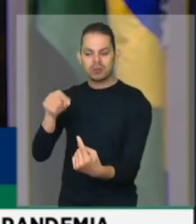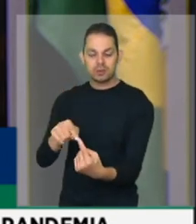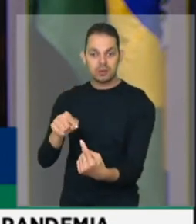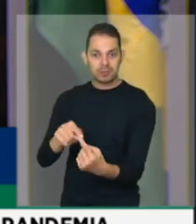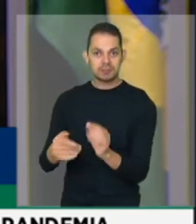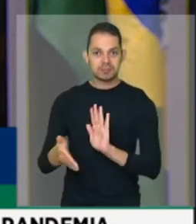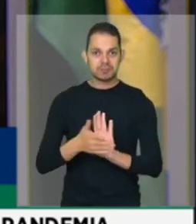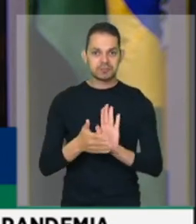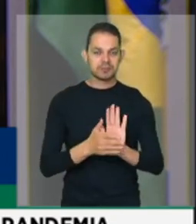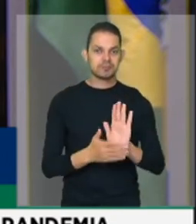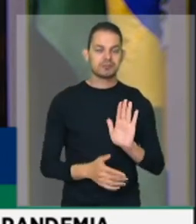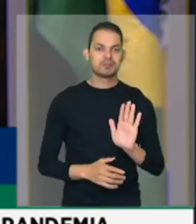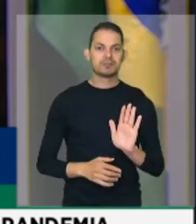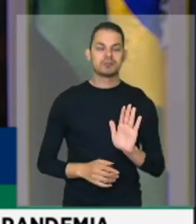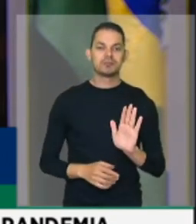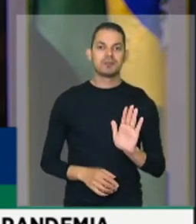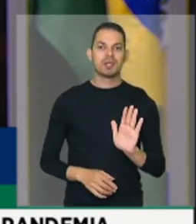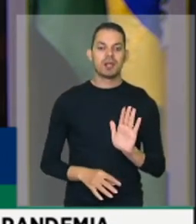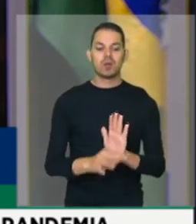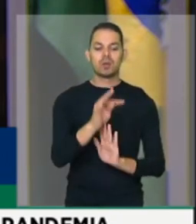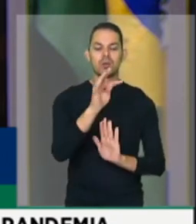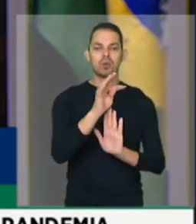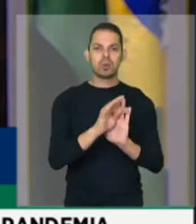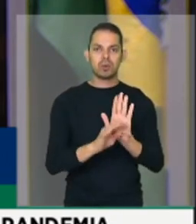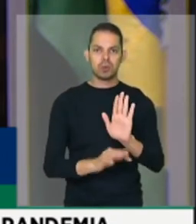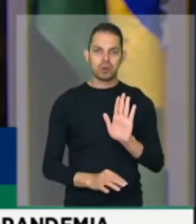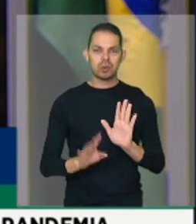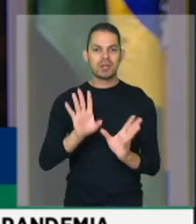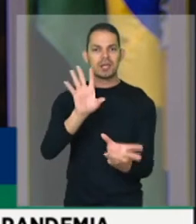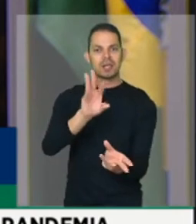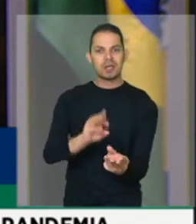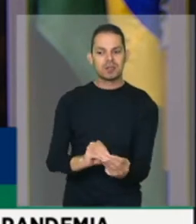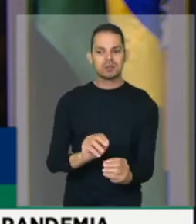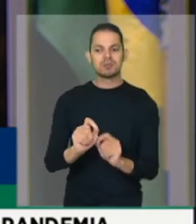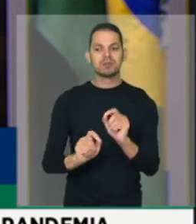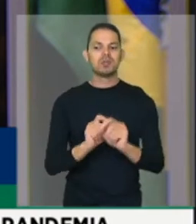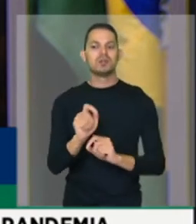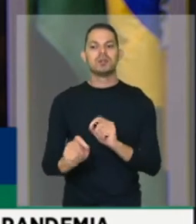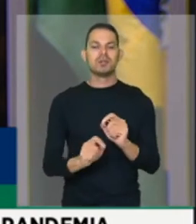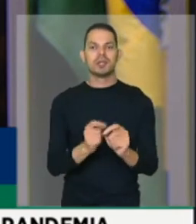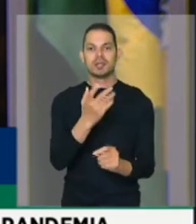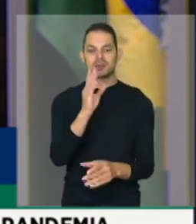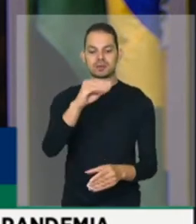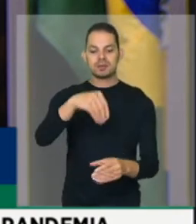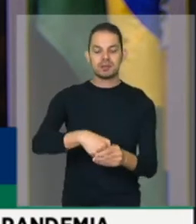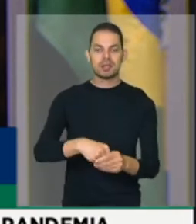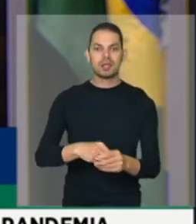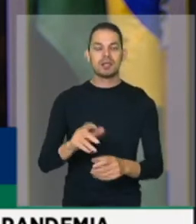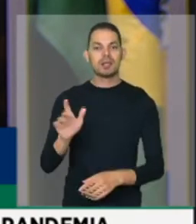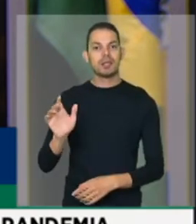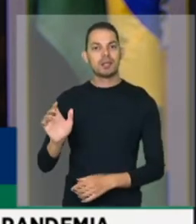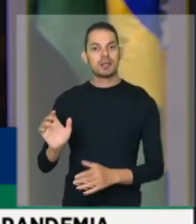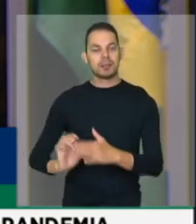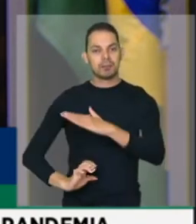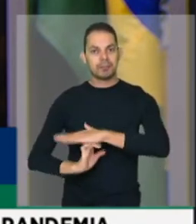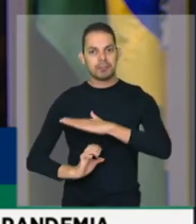DA REFERIDA PROPOSIÇÃO. ADOTANDO SUBSTITUTIVO QUE, EM RESUMO, INCLUI AS PESSOAS JURÍDICAS, PRESTADORAS DE SERVIÇO DE BUFO FÀS SOCIAIS